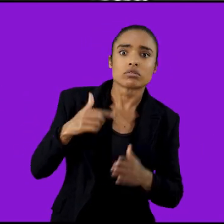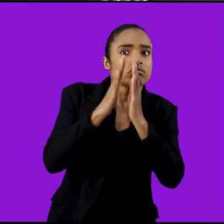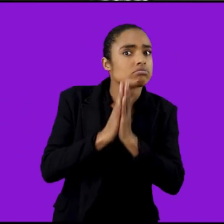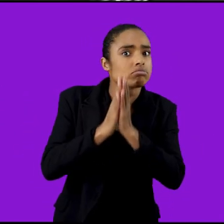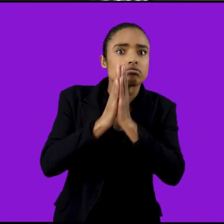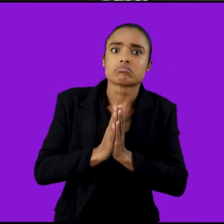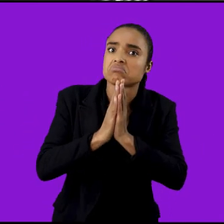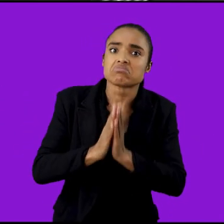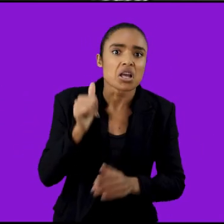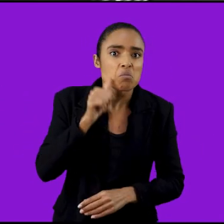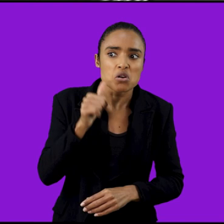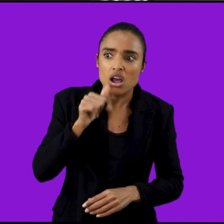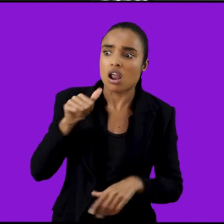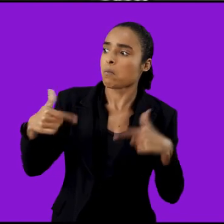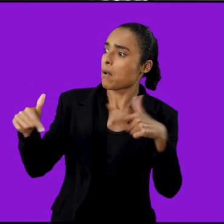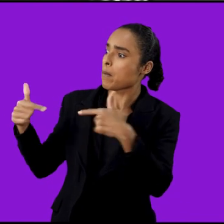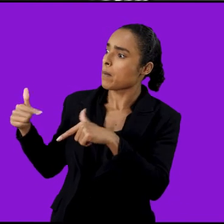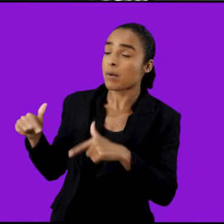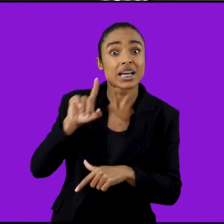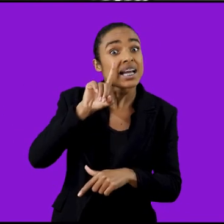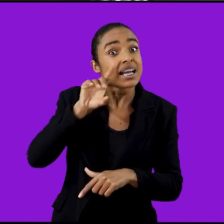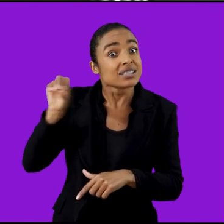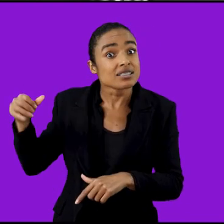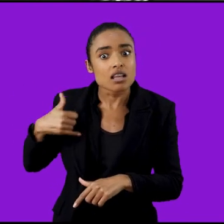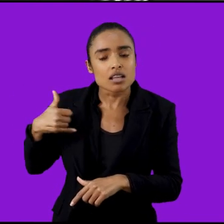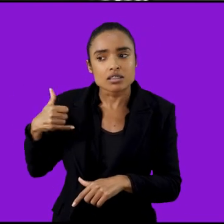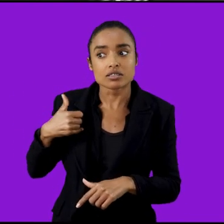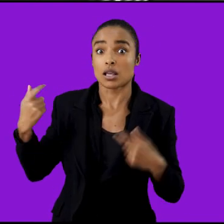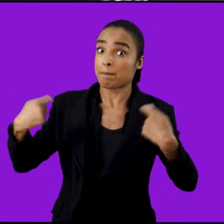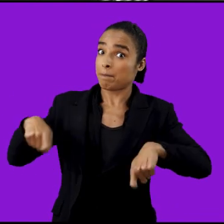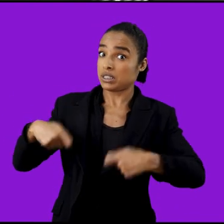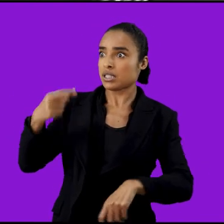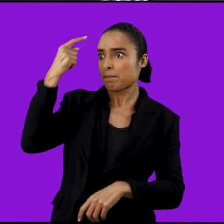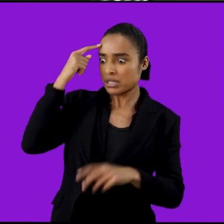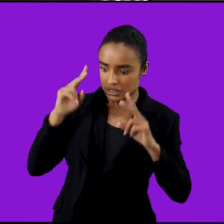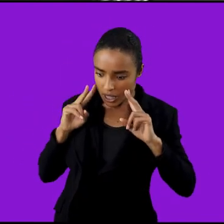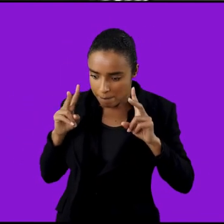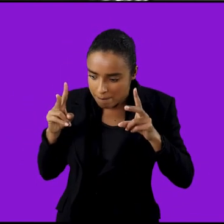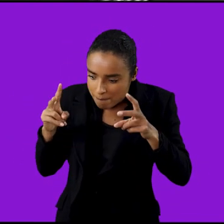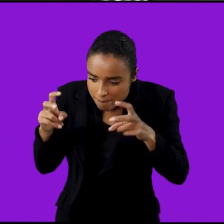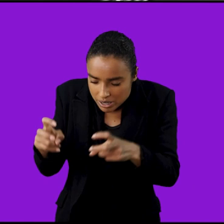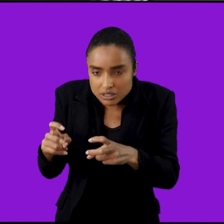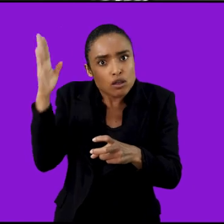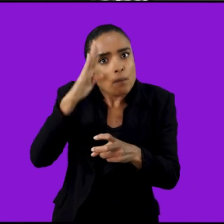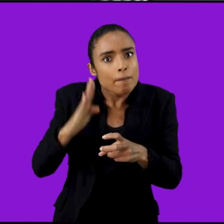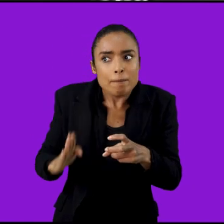Então eu acho que quando a gente falar de empreendedorismo a gente tem que olhar também esse Brasil profundo… porque a história do empreendedorismo pra população negra